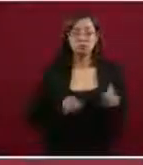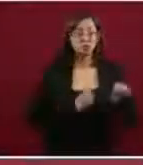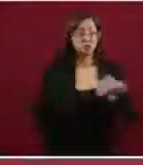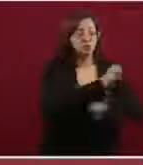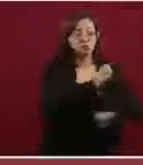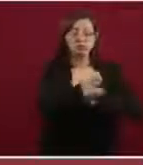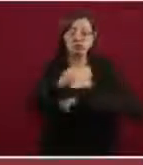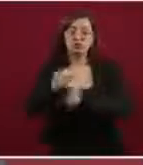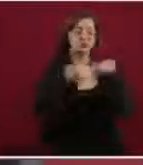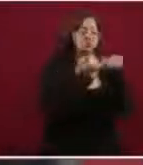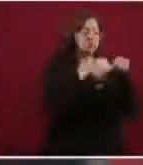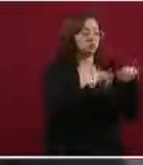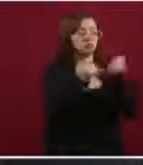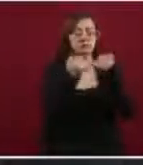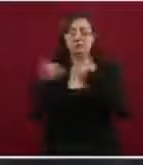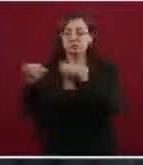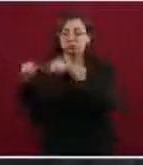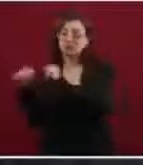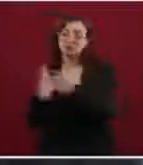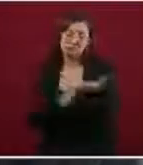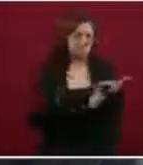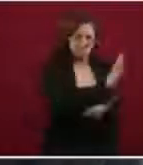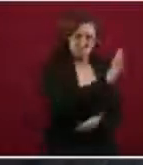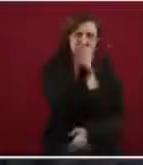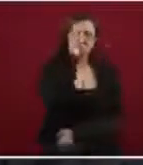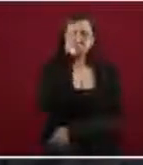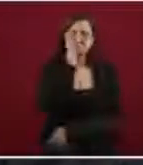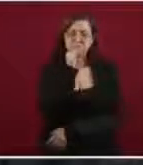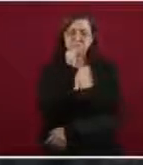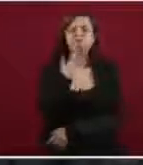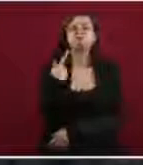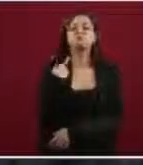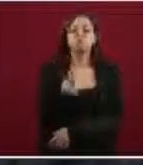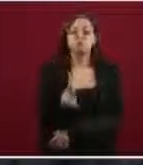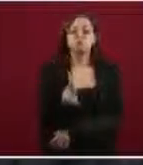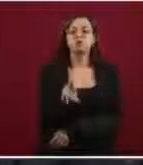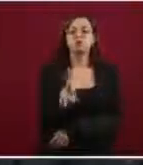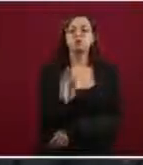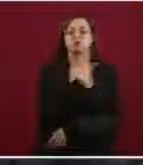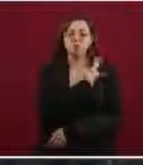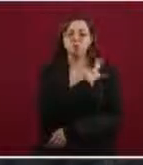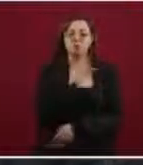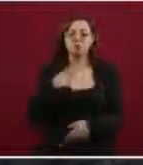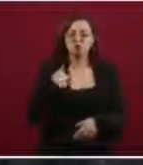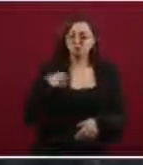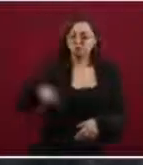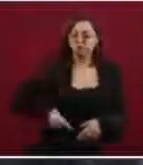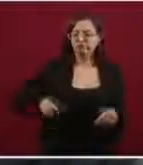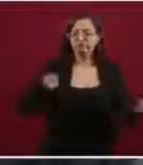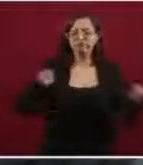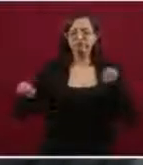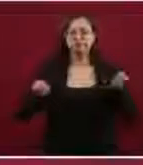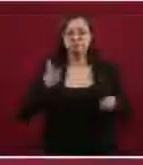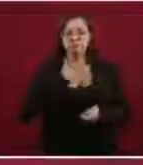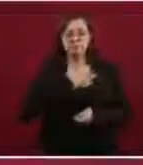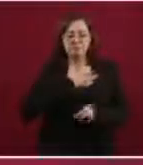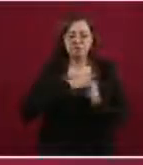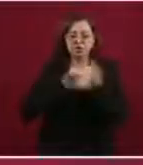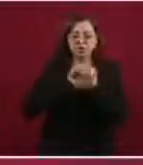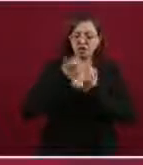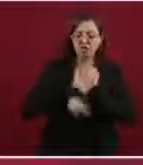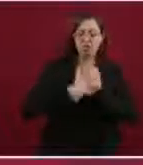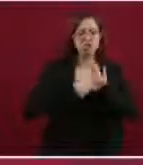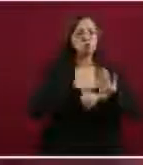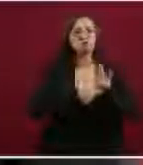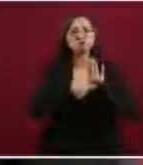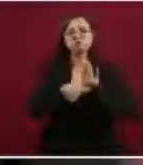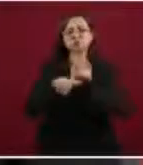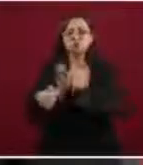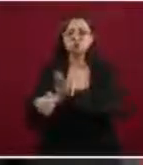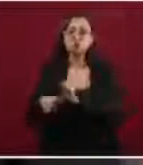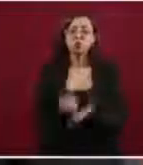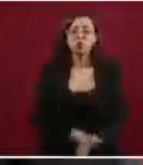como a otros poderes, pero sí se puede gobernar con el ejemplo, y eso va a ayudar mucho al